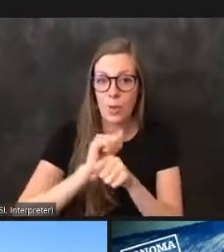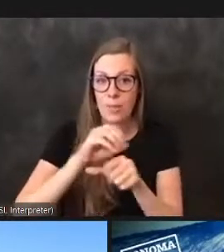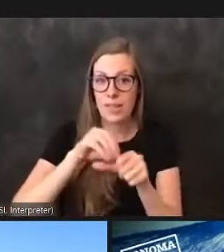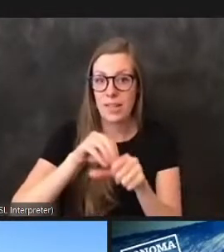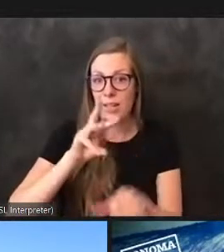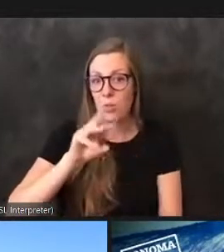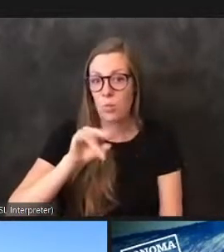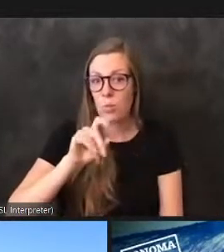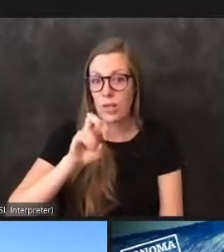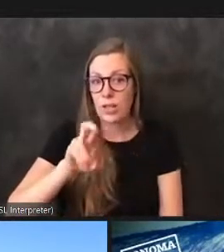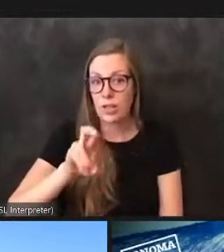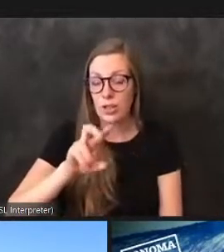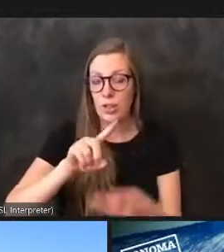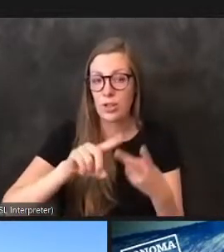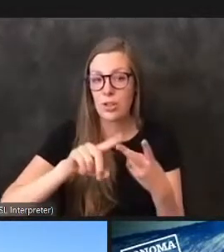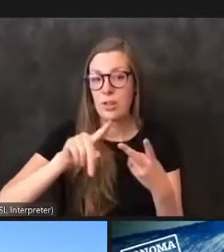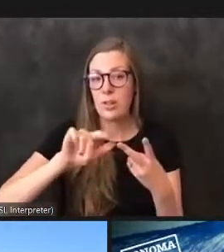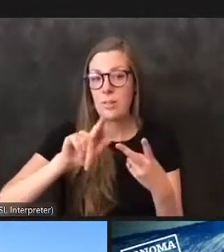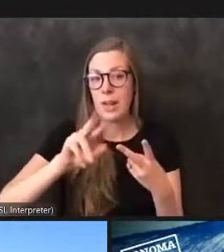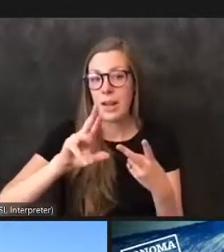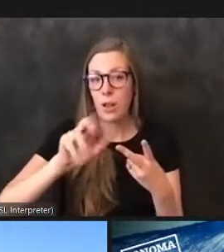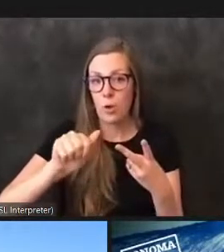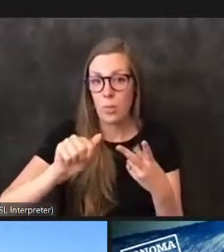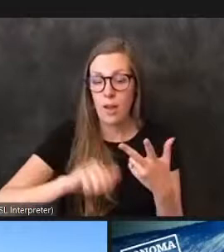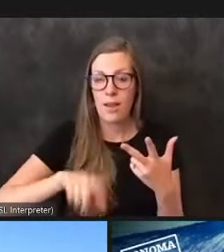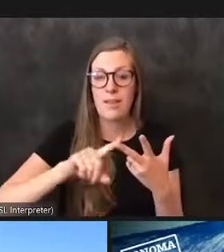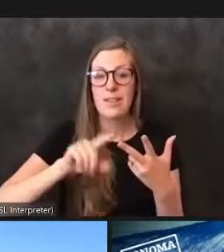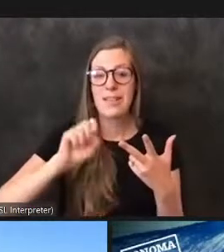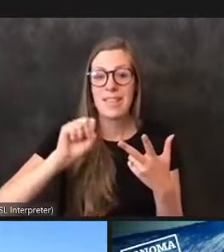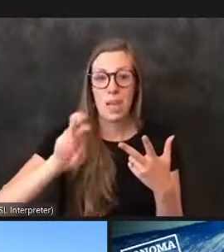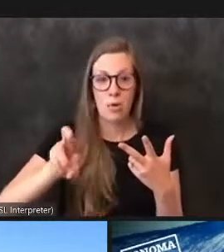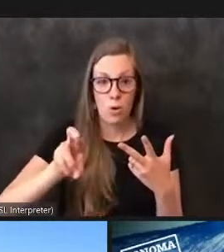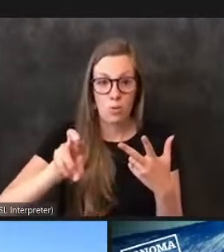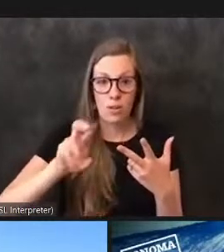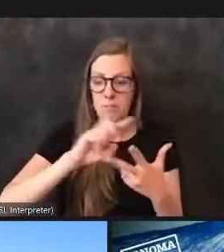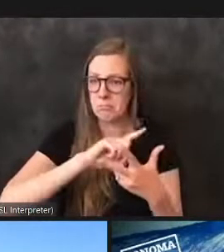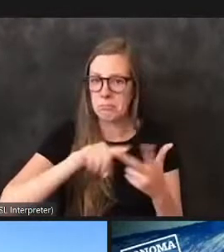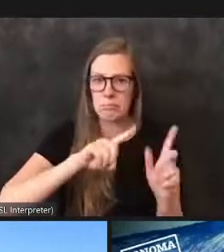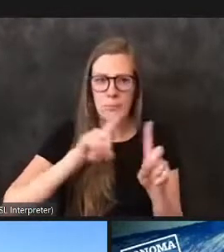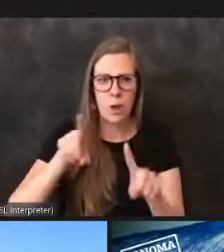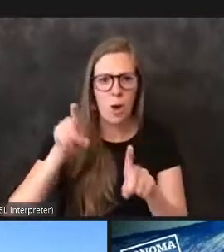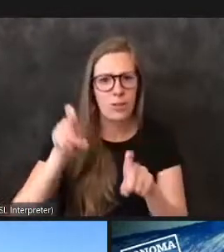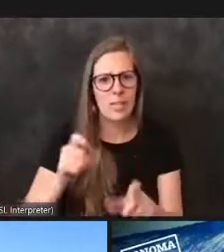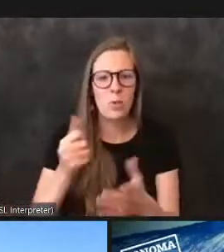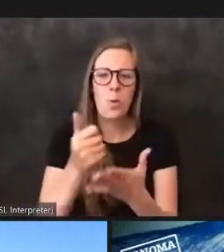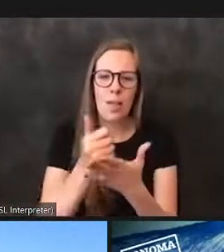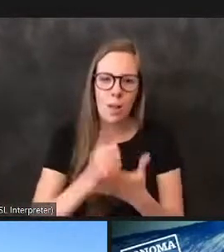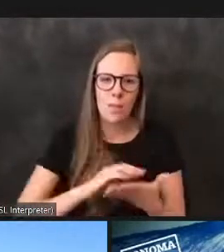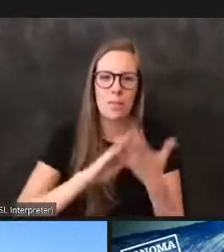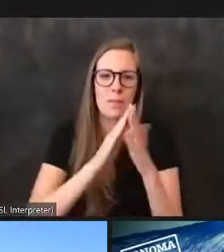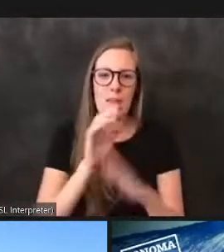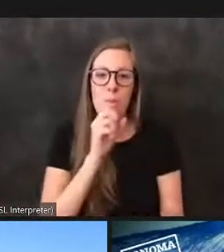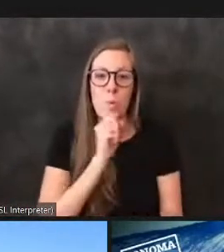en Windsor y Petaluma en Santa Rosa y baja nota en la prueba. Eso nos ayudará a llegar a nivel naranja.